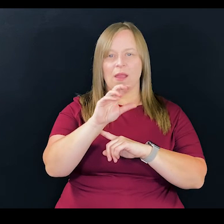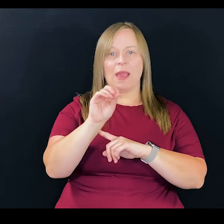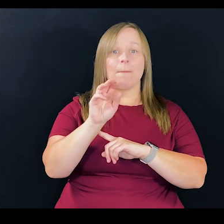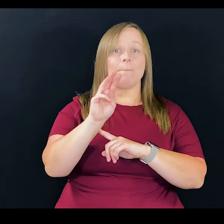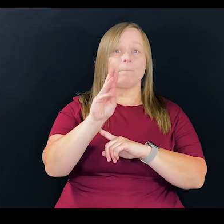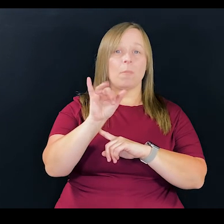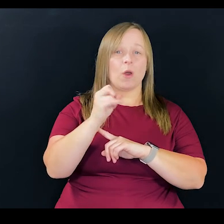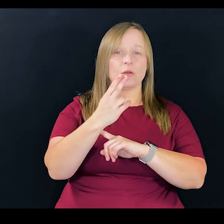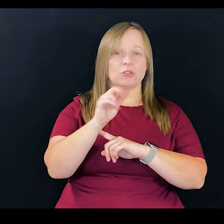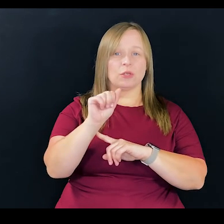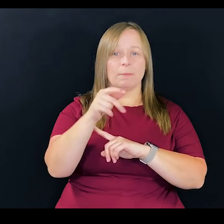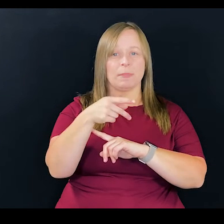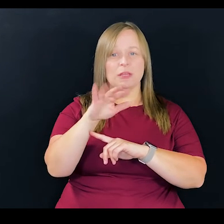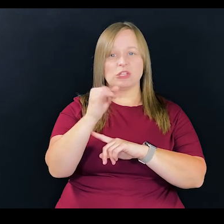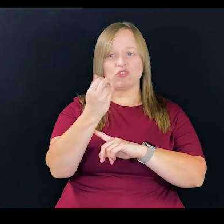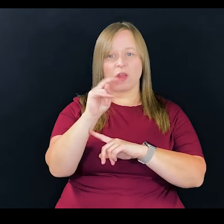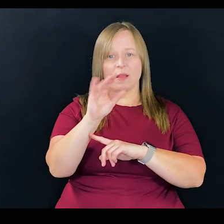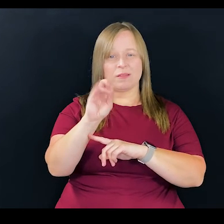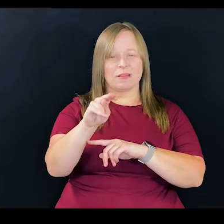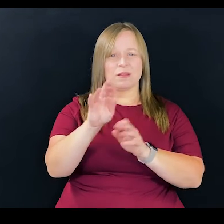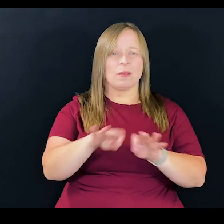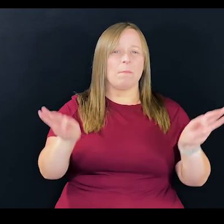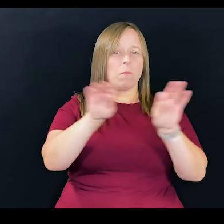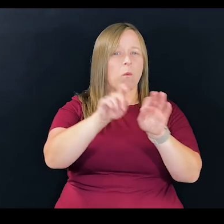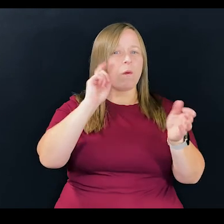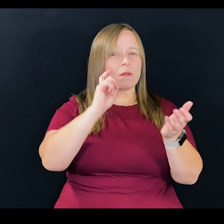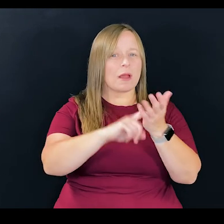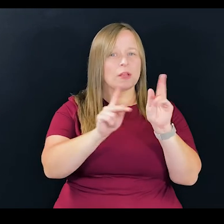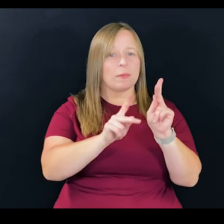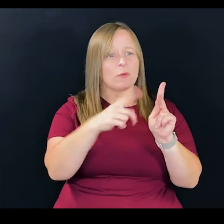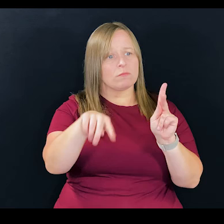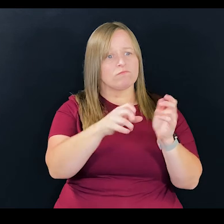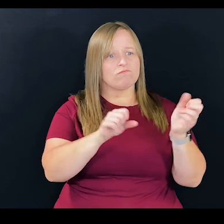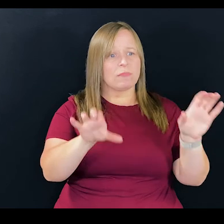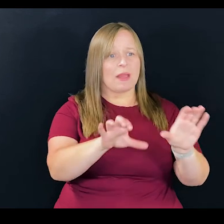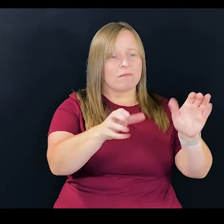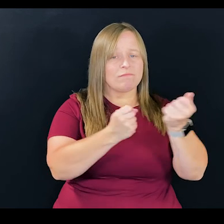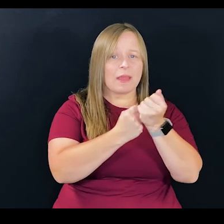Y es muy importante reconocer a las personas que han abogado